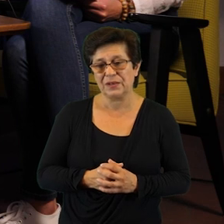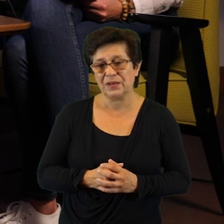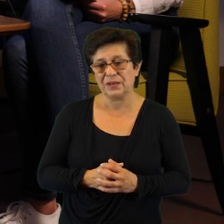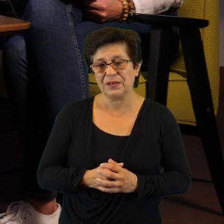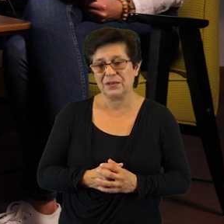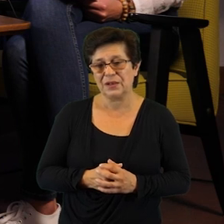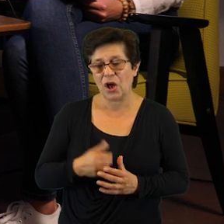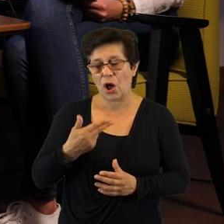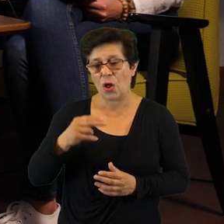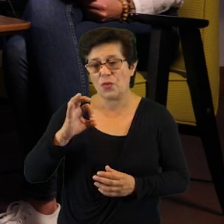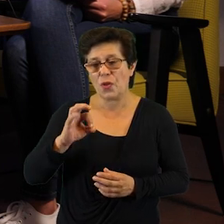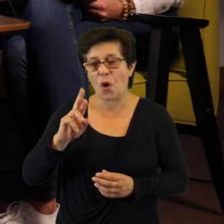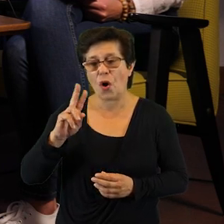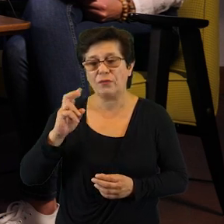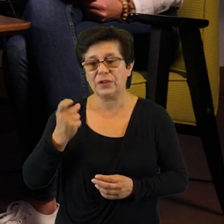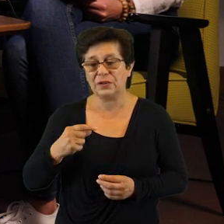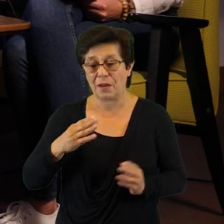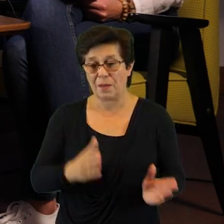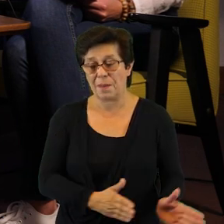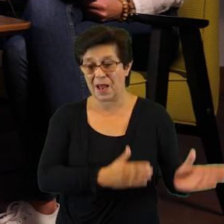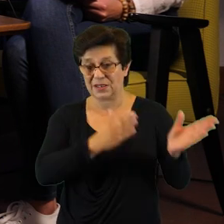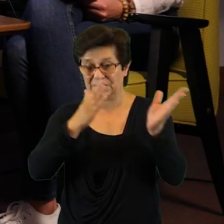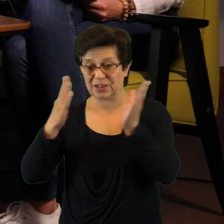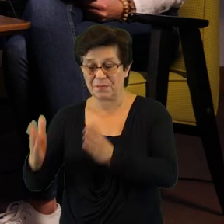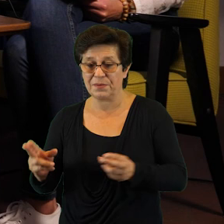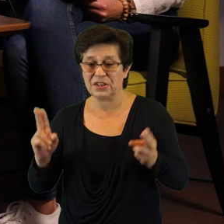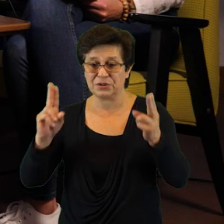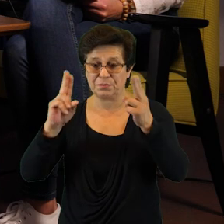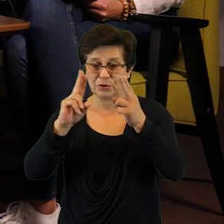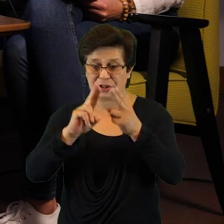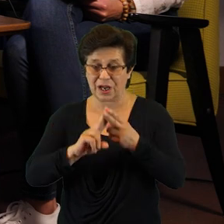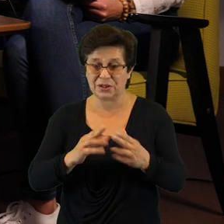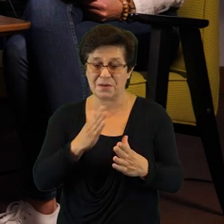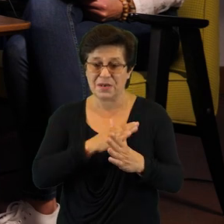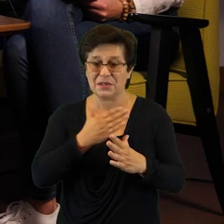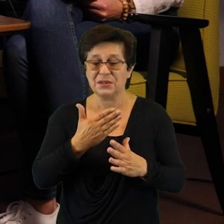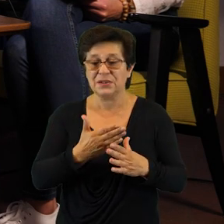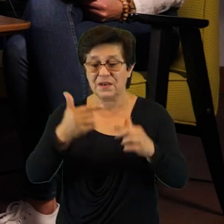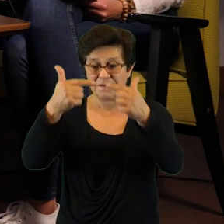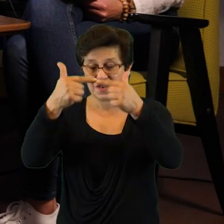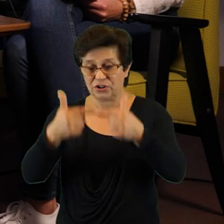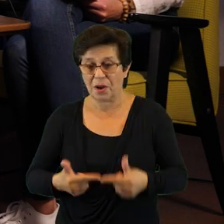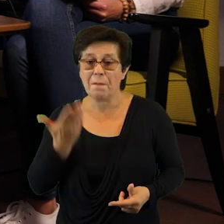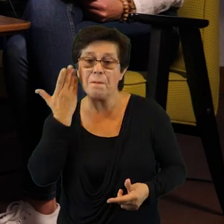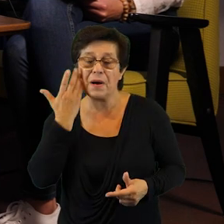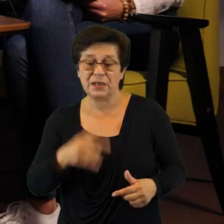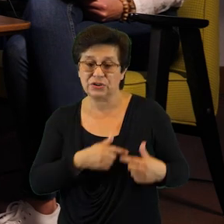Norwid będzie bohaterem spotkania następnego, z cyklu "Między wierszami", na które bardzo serdecznie państwa zapraszamy.